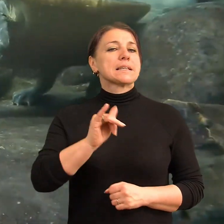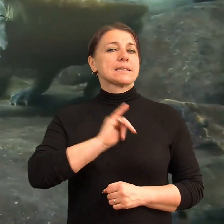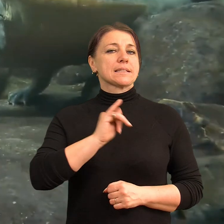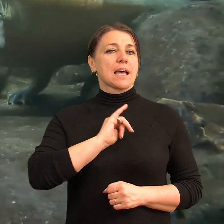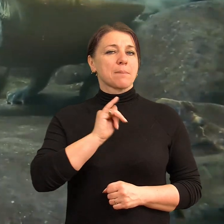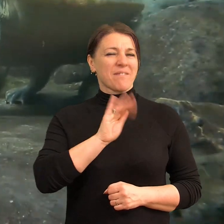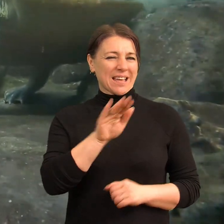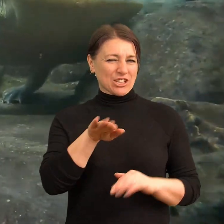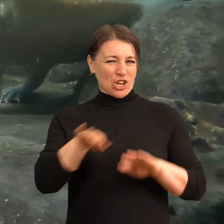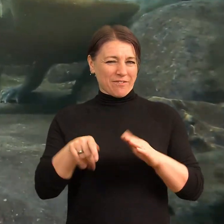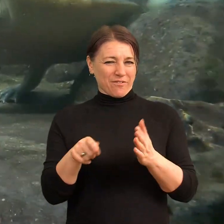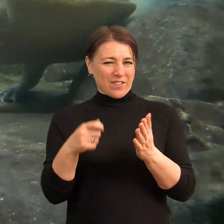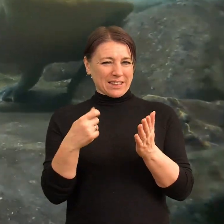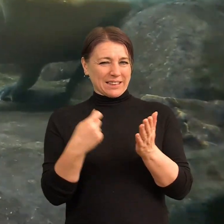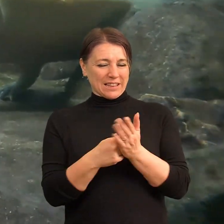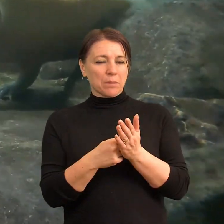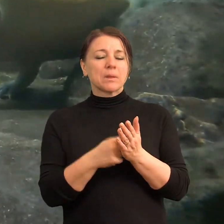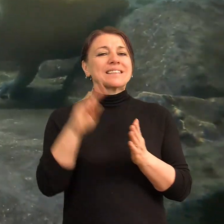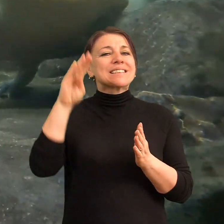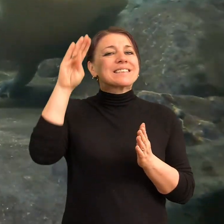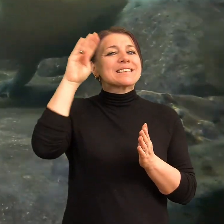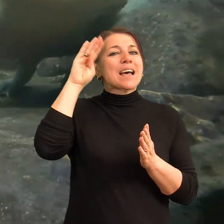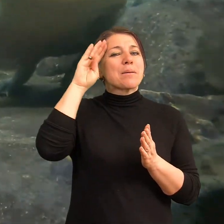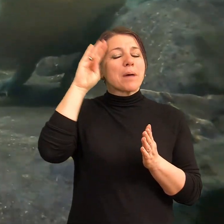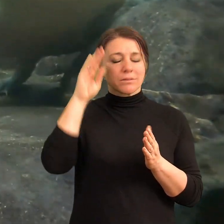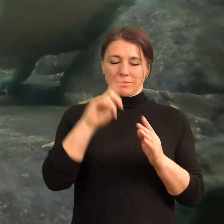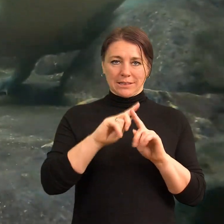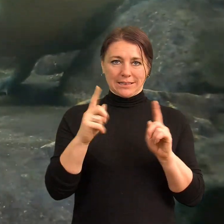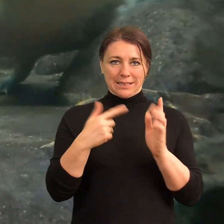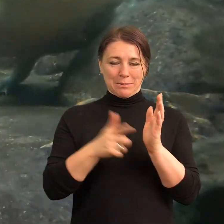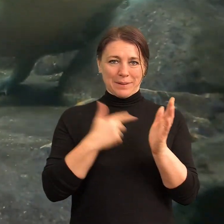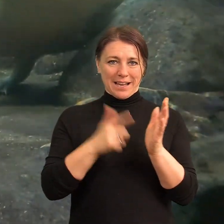Zajímavé na batagurech obecně je také to, že samci mění v době námluv barvu.